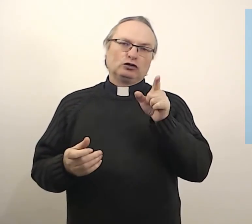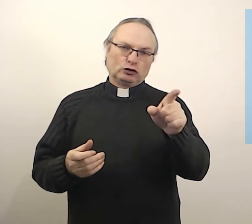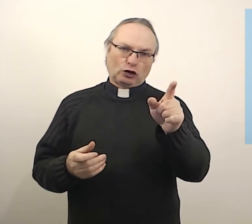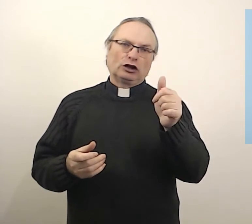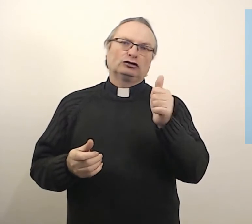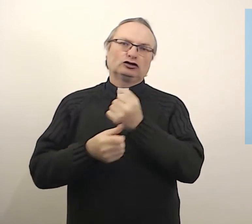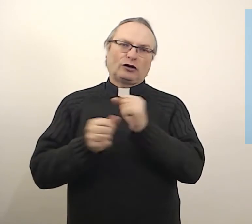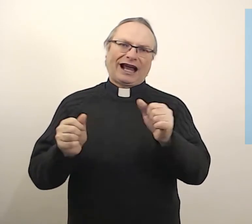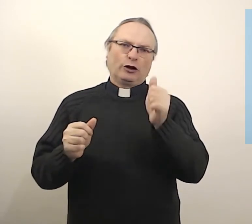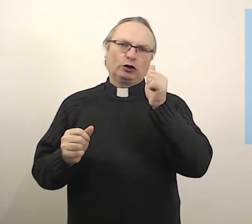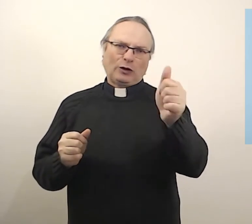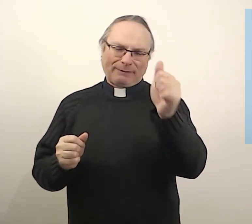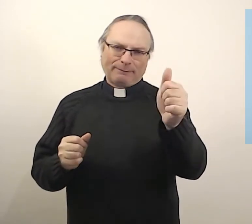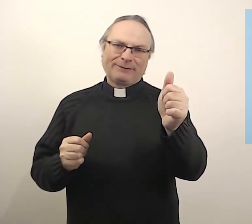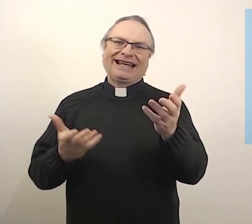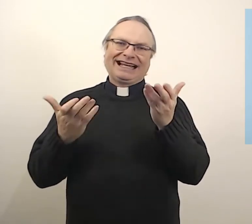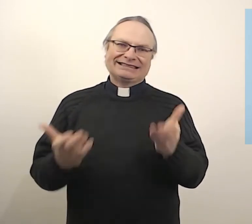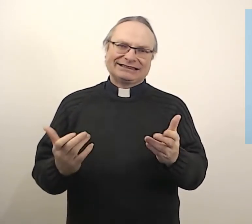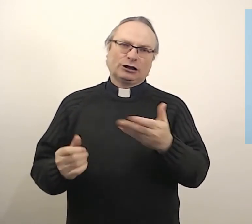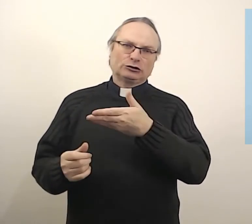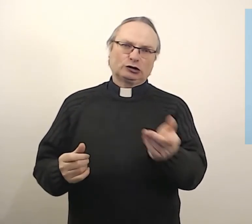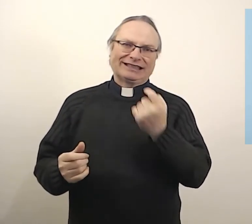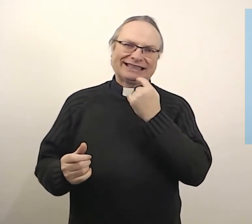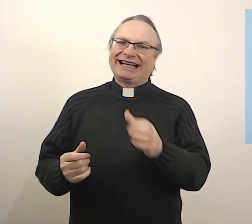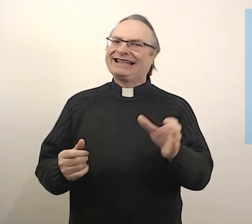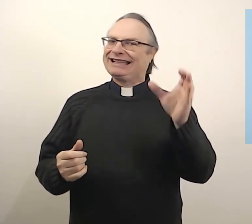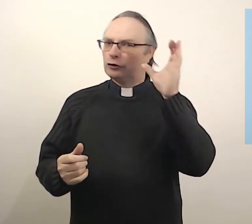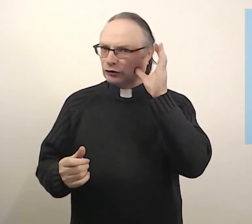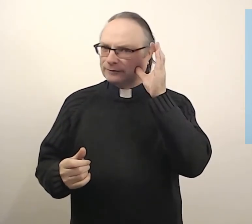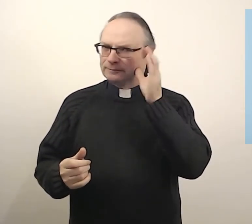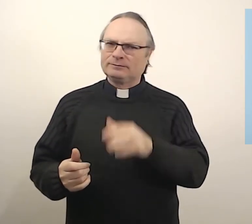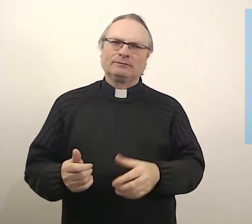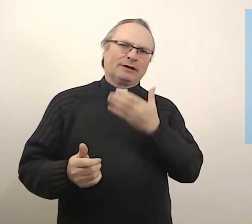tu te sauveras toi-même ainsi que ceux qui t'écoutent.